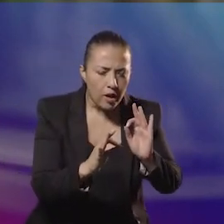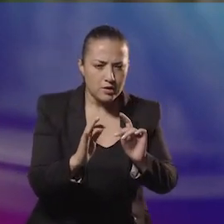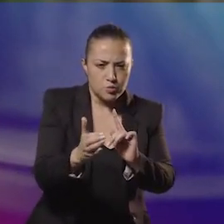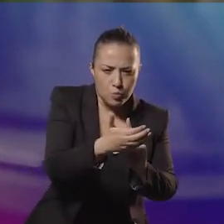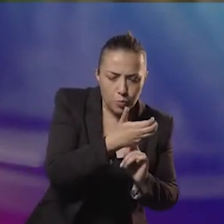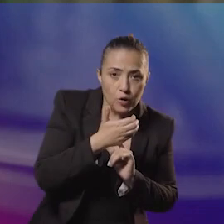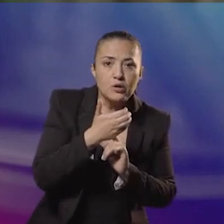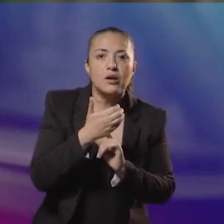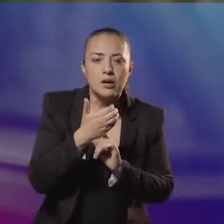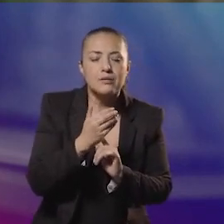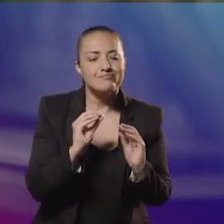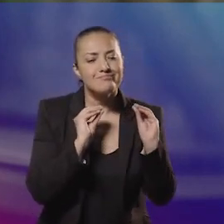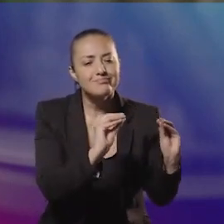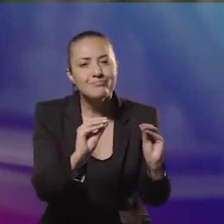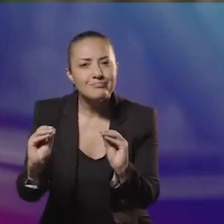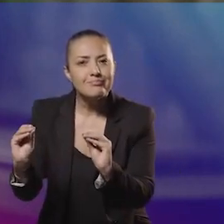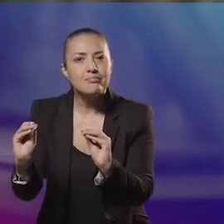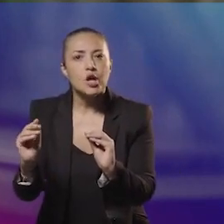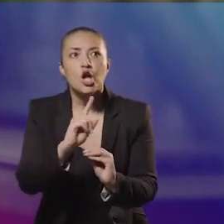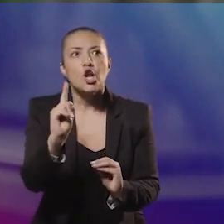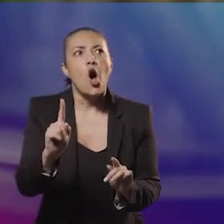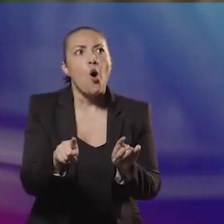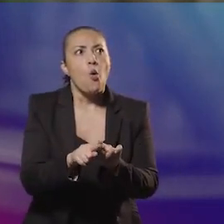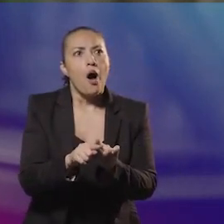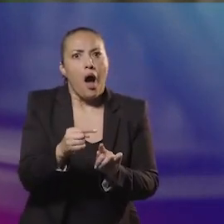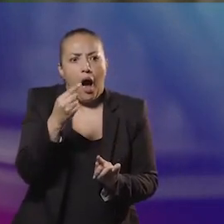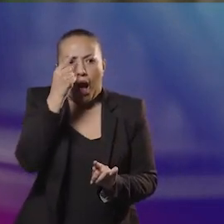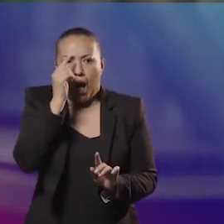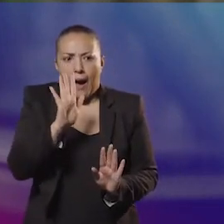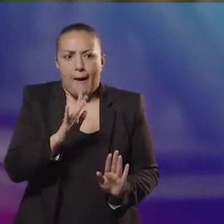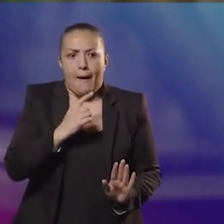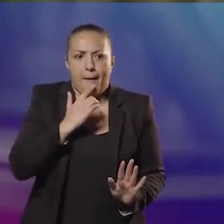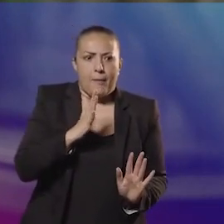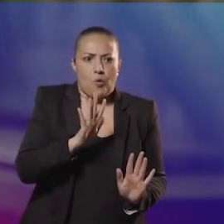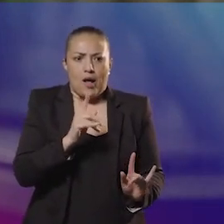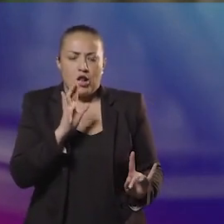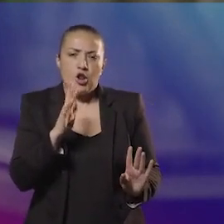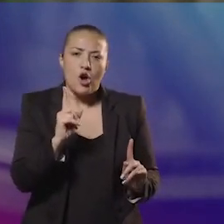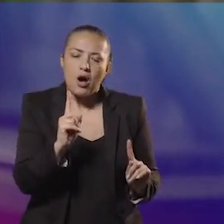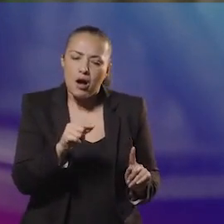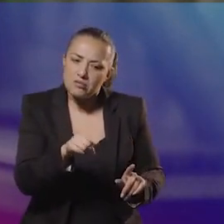por un lado, enseñémosles no con tabú, sino con acciones